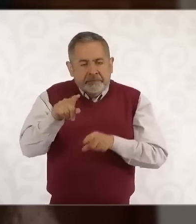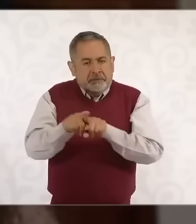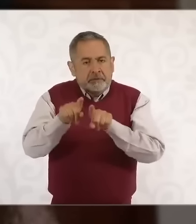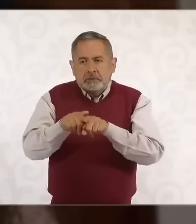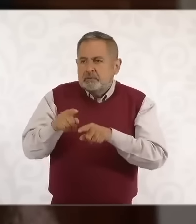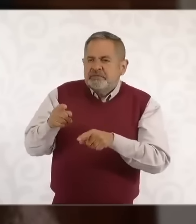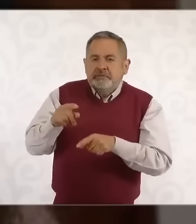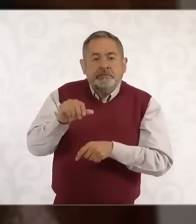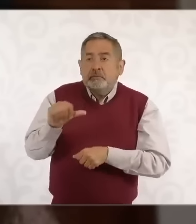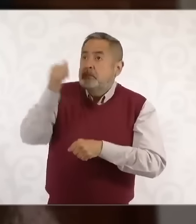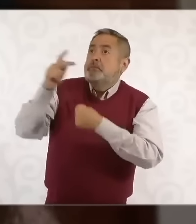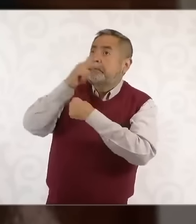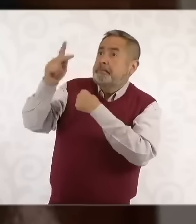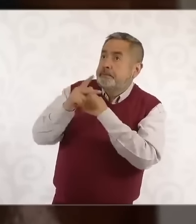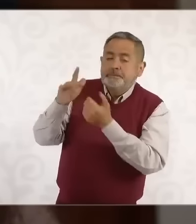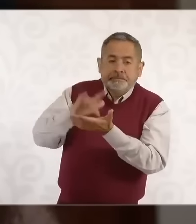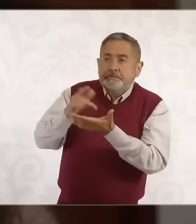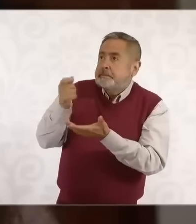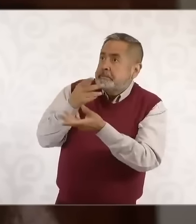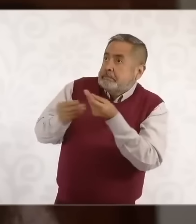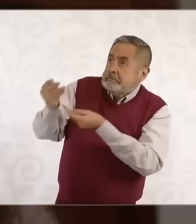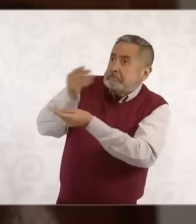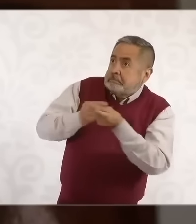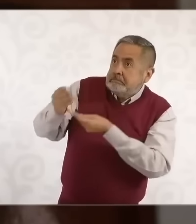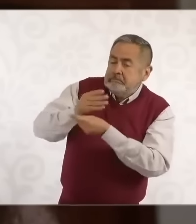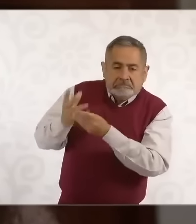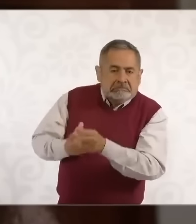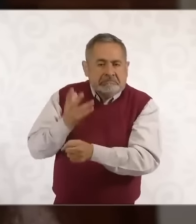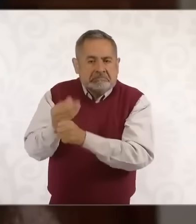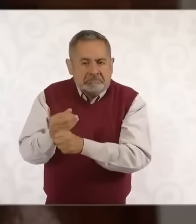pues con otros países y que forma parte también del fortalecimiento del plan México. ¿Qué le